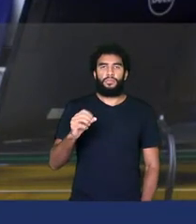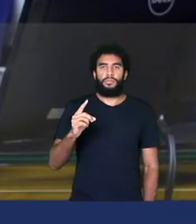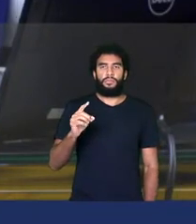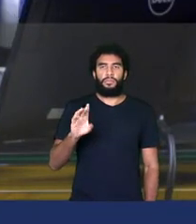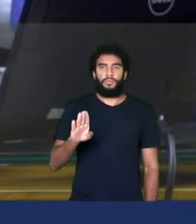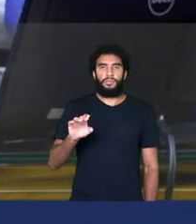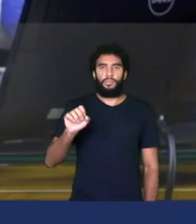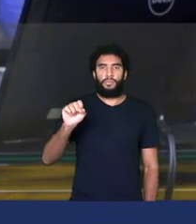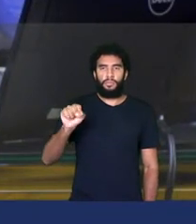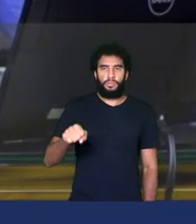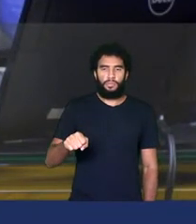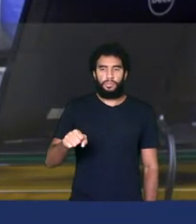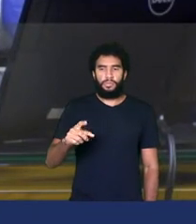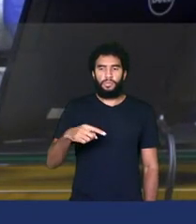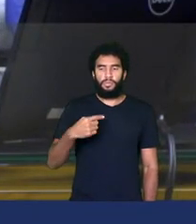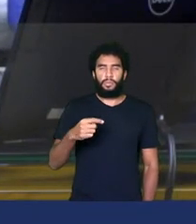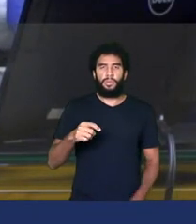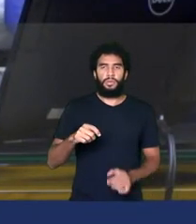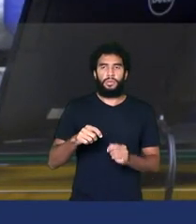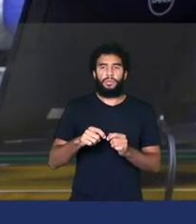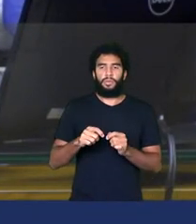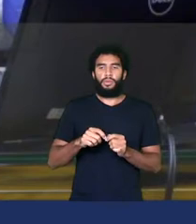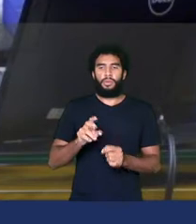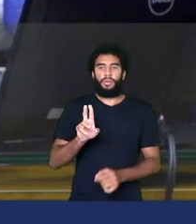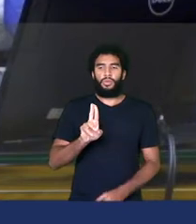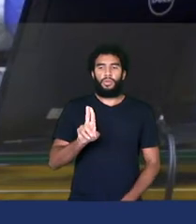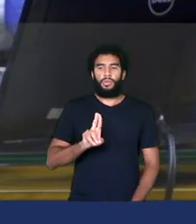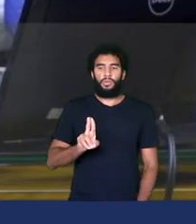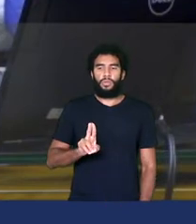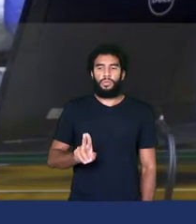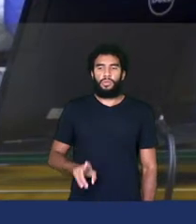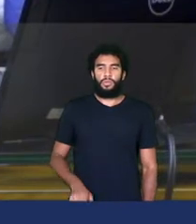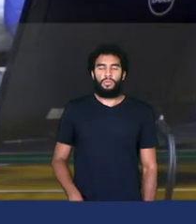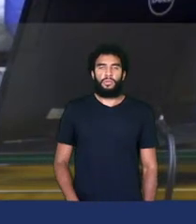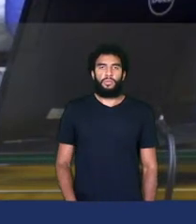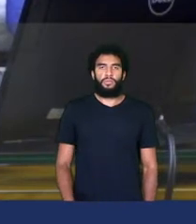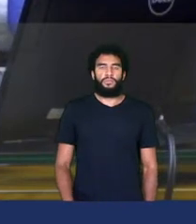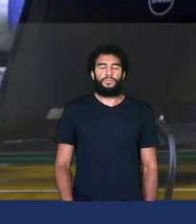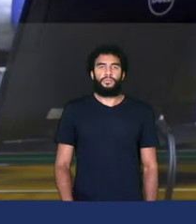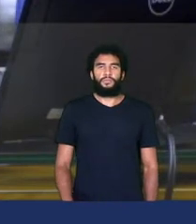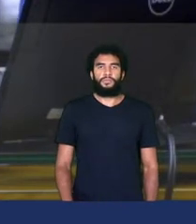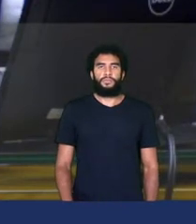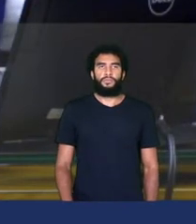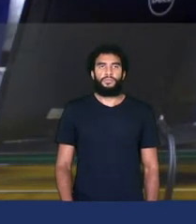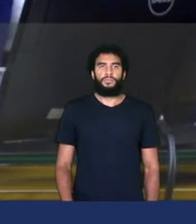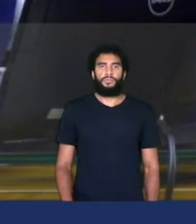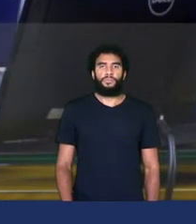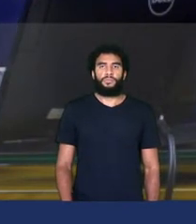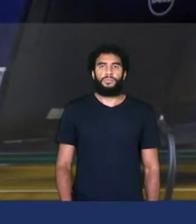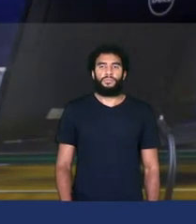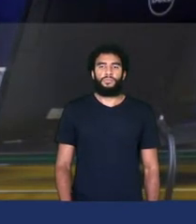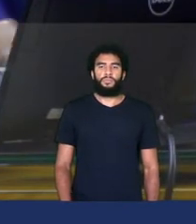A GENTE A PARTIR DE AGORA PUDESSE FAZER DE FORMA NOMINAL. -- [PRESIDENTE]: OK. SÓ